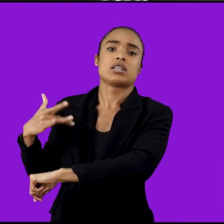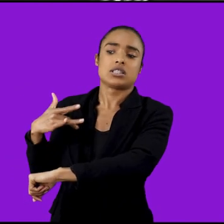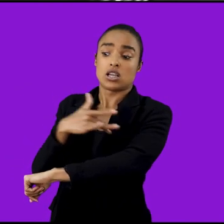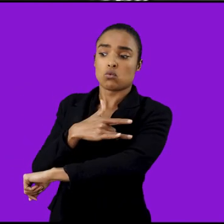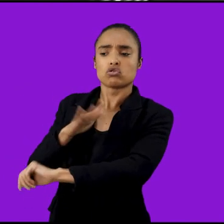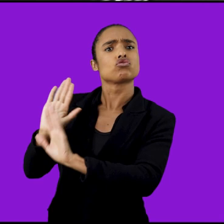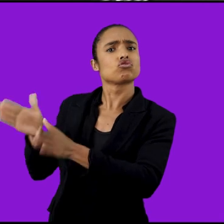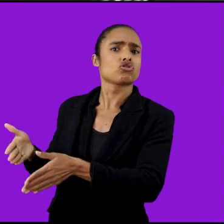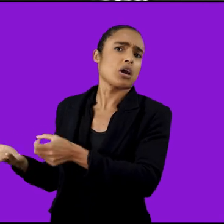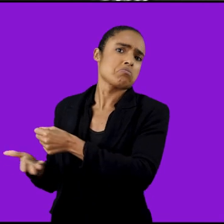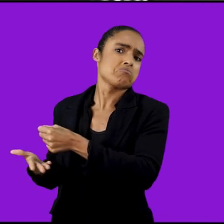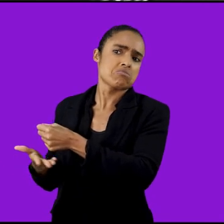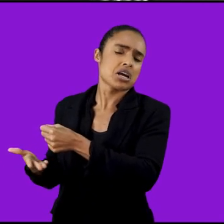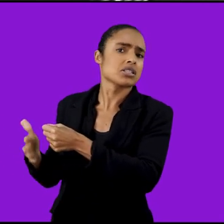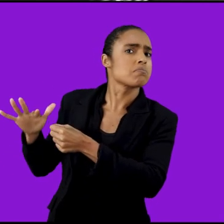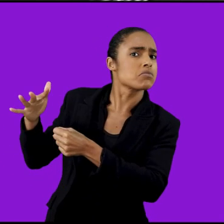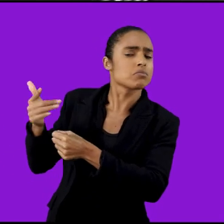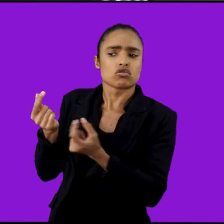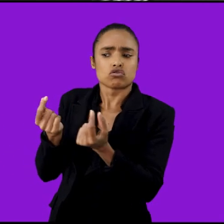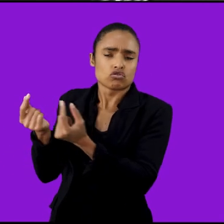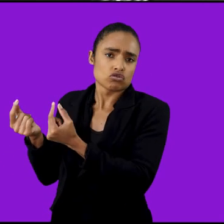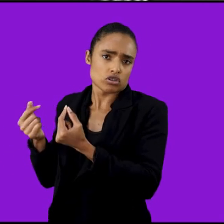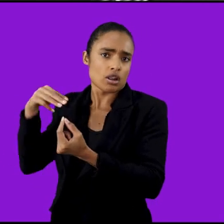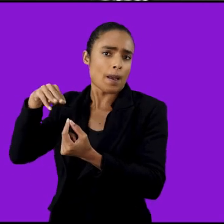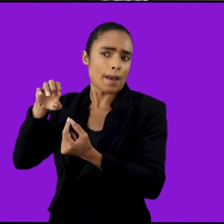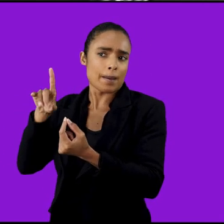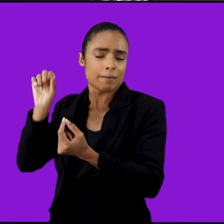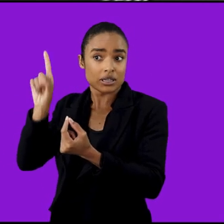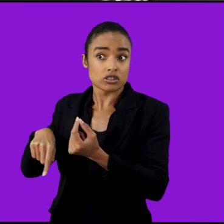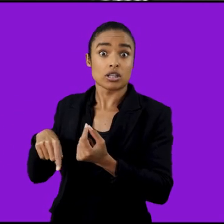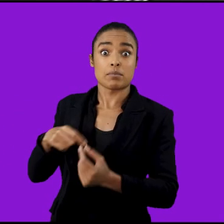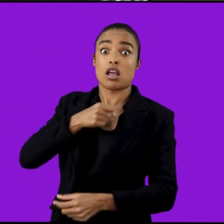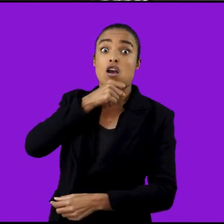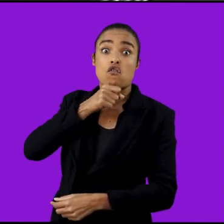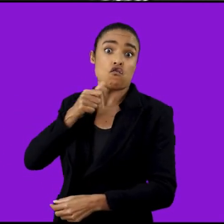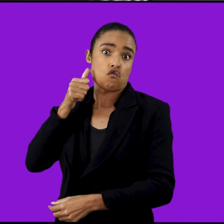Minha vó trabalhou com uma família durante 70 anos e essa família ajudou minha vó comprar uma casa. 70 anos dedicados?